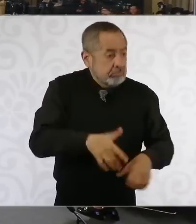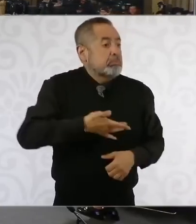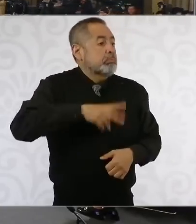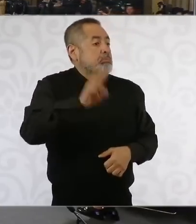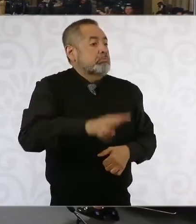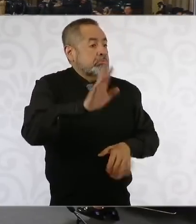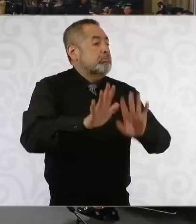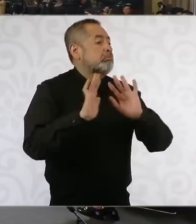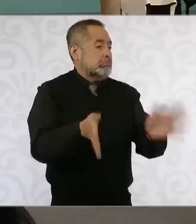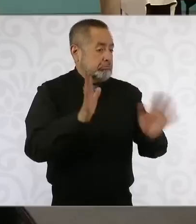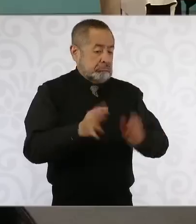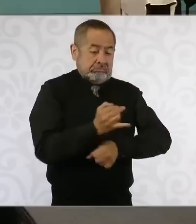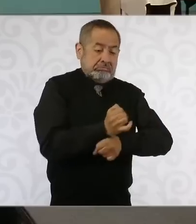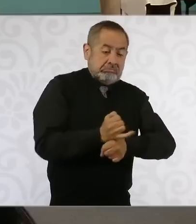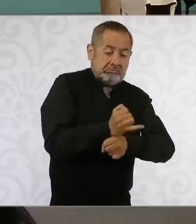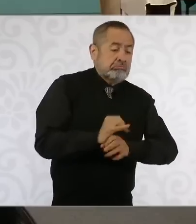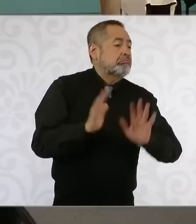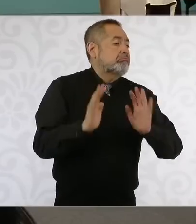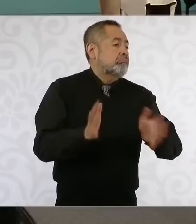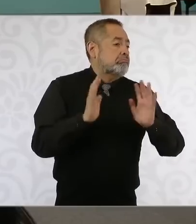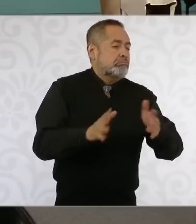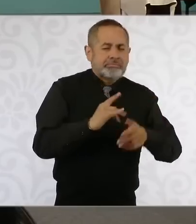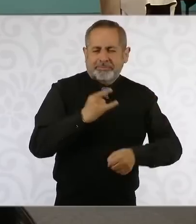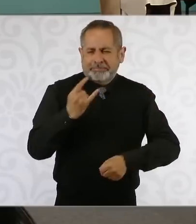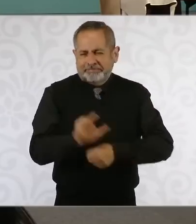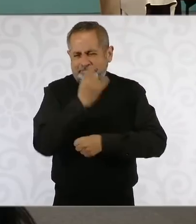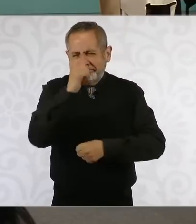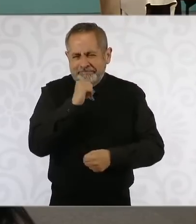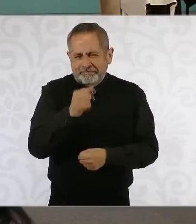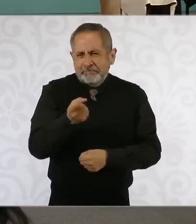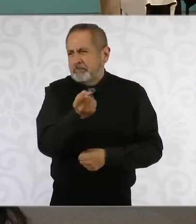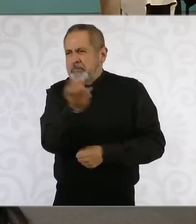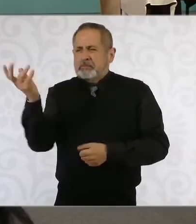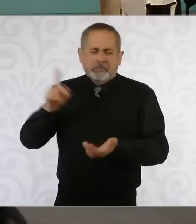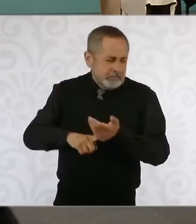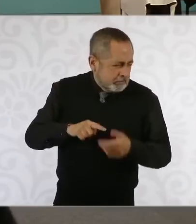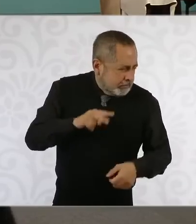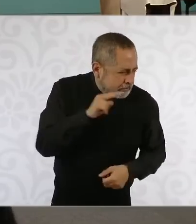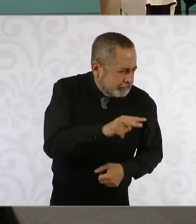que que están cuestionando este tipo de cosas y sin embargo como usted ha dicho hay medios